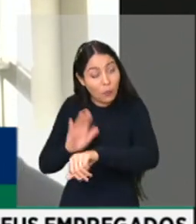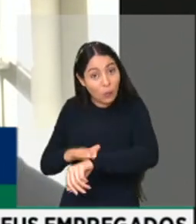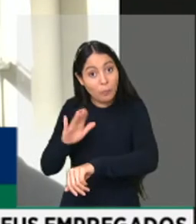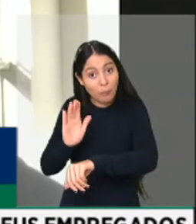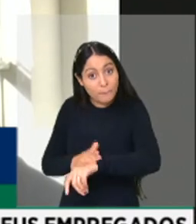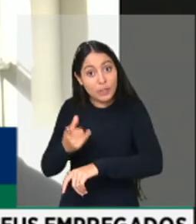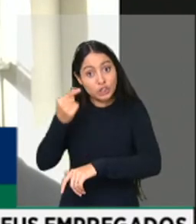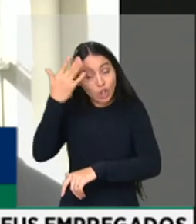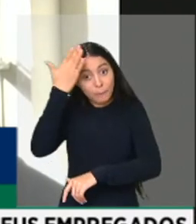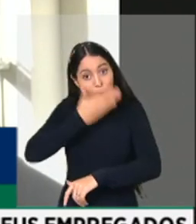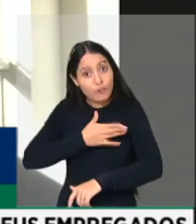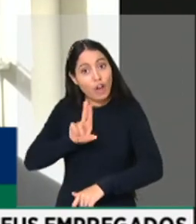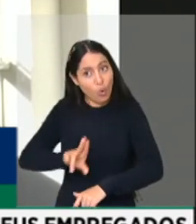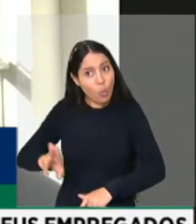HORA DE UTILIZAR, PODER UTILIZAR O DINHEIRO DOS